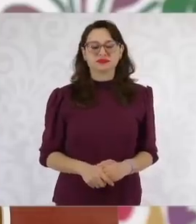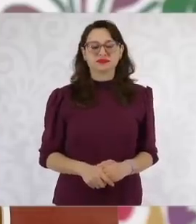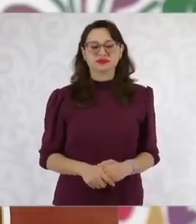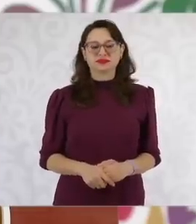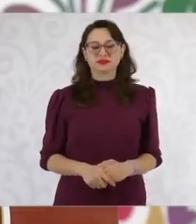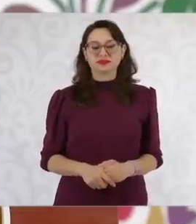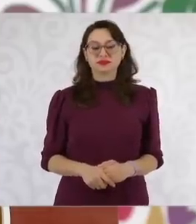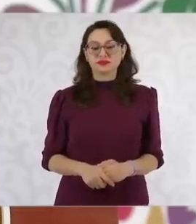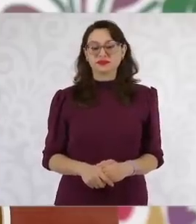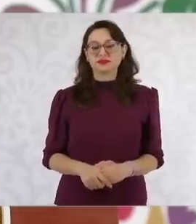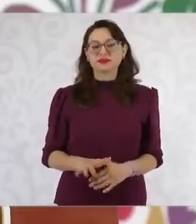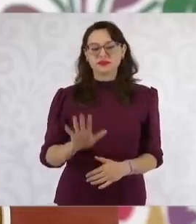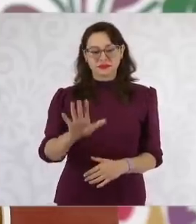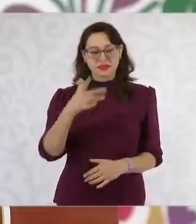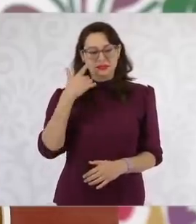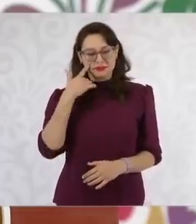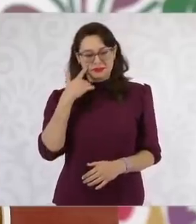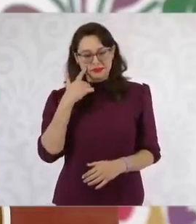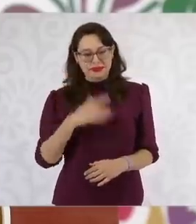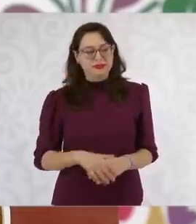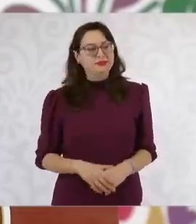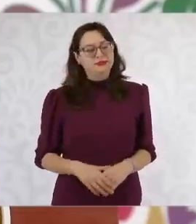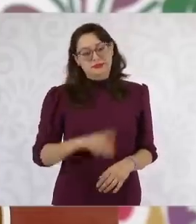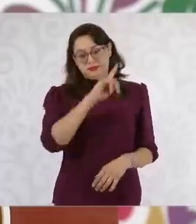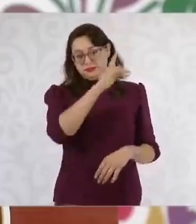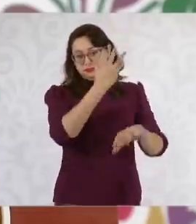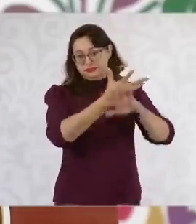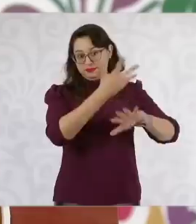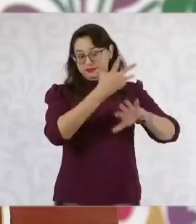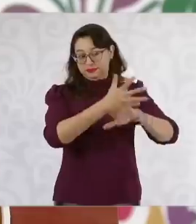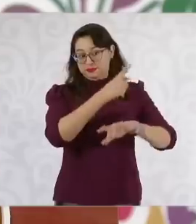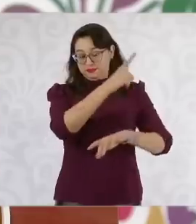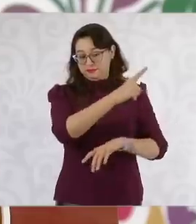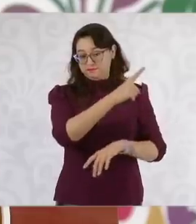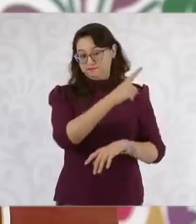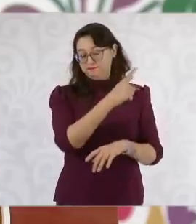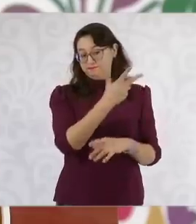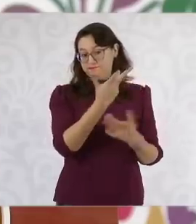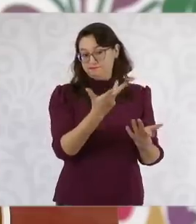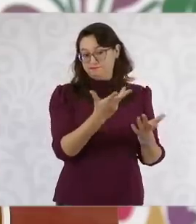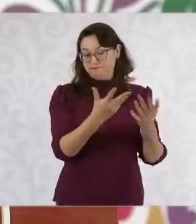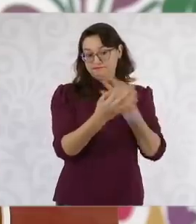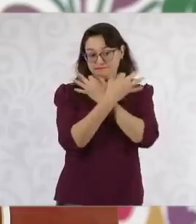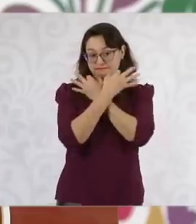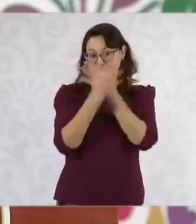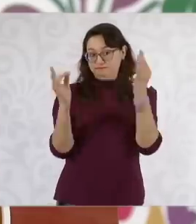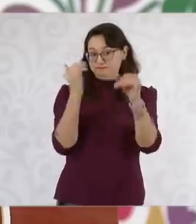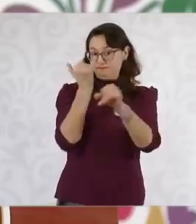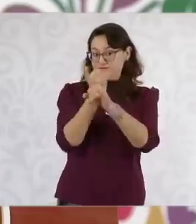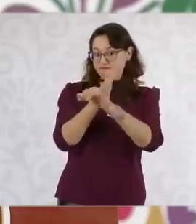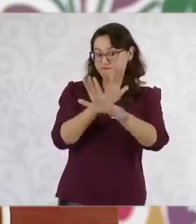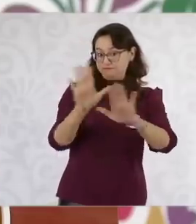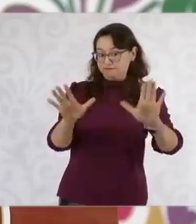comunicado del departamento de Justicia No no tengo yo conocimiento que hubiera habido otro